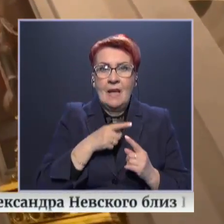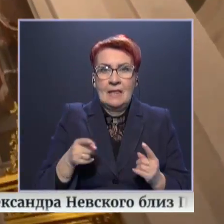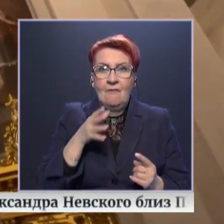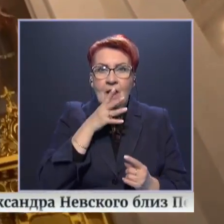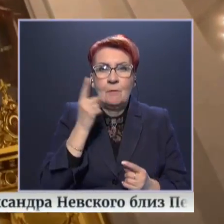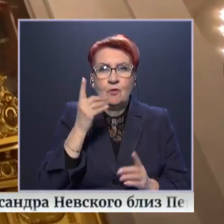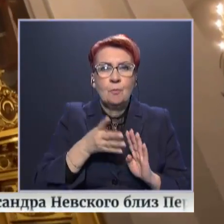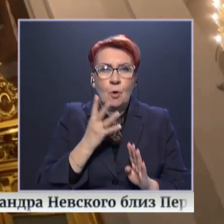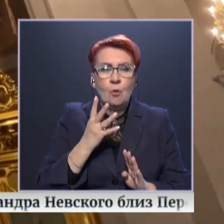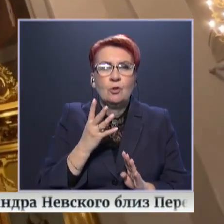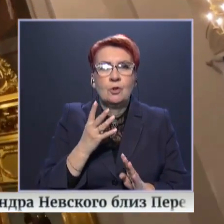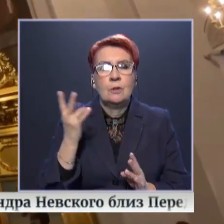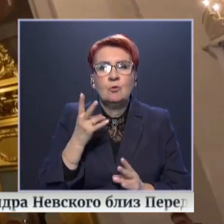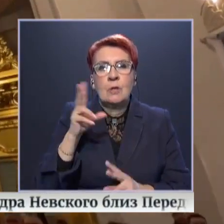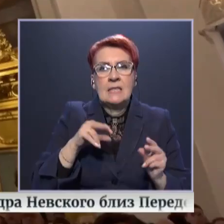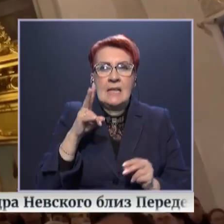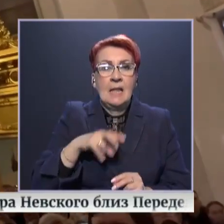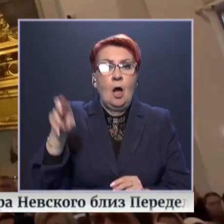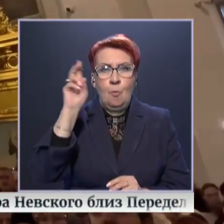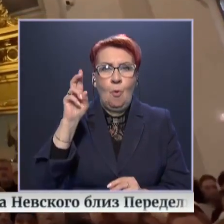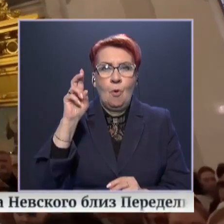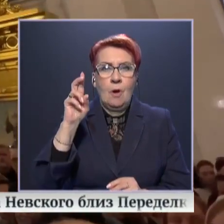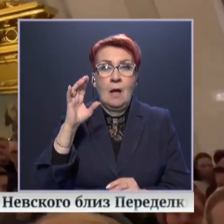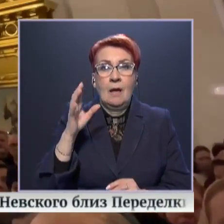очередь стоит надеяться на Бога они крестным ходом